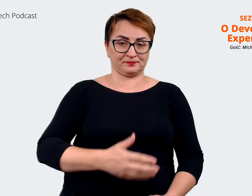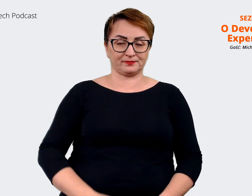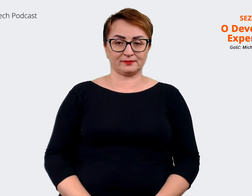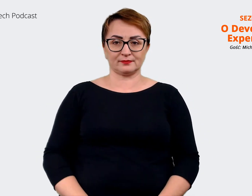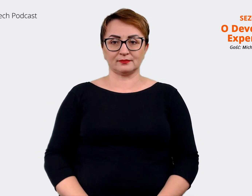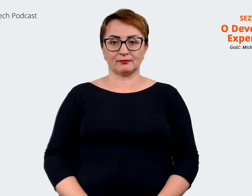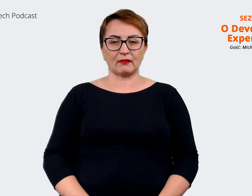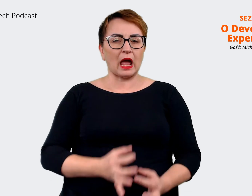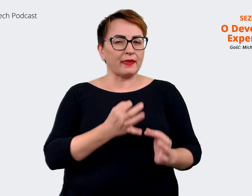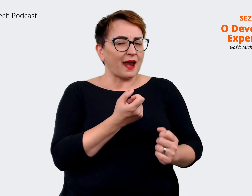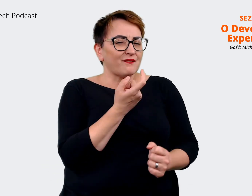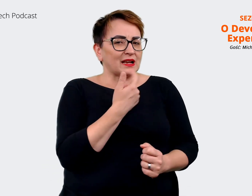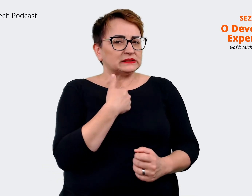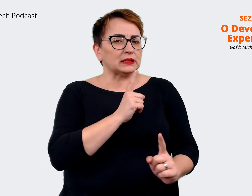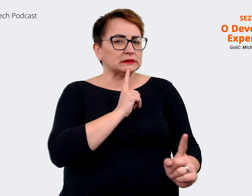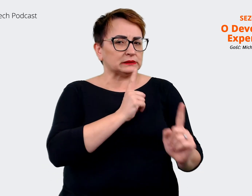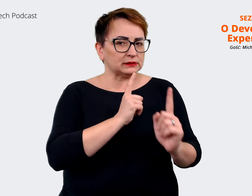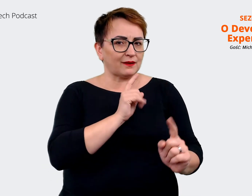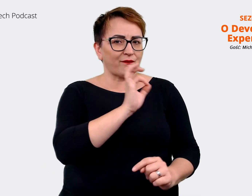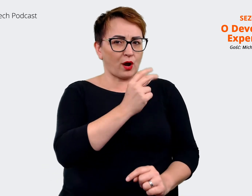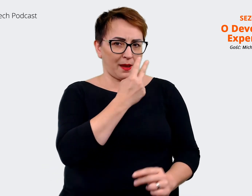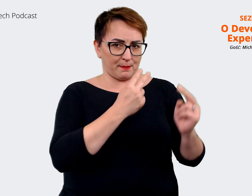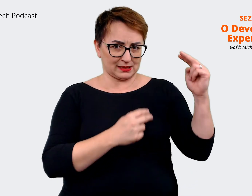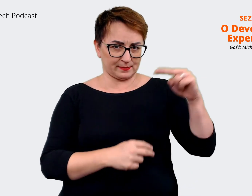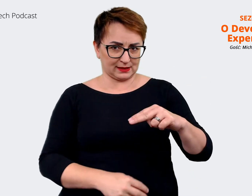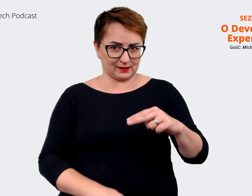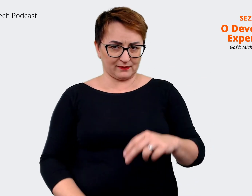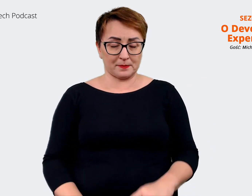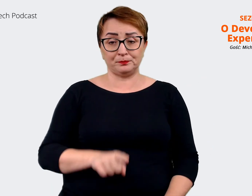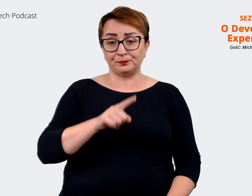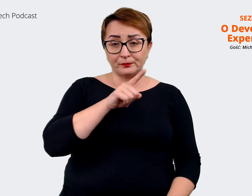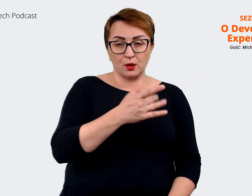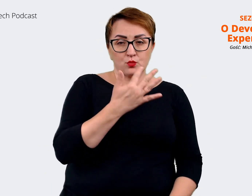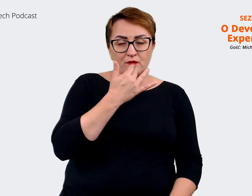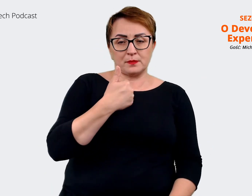pogadać o Twojej perspektywie. Bo jak powiedziałeś jesteś w Allegro od ponad